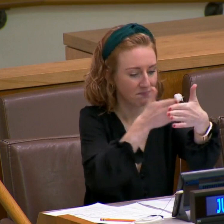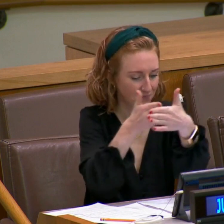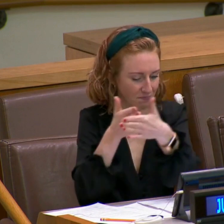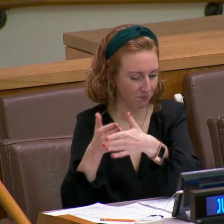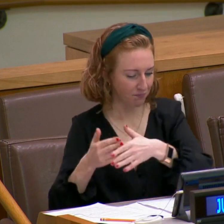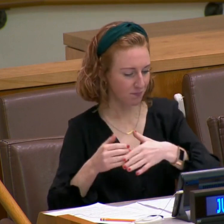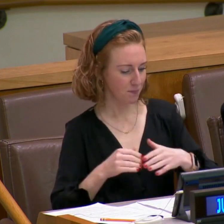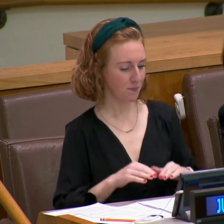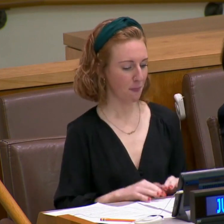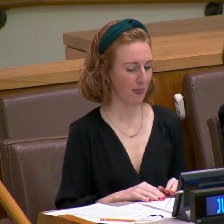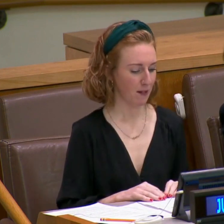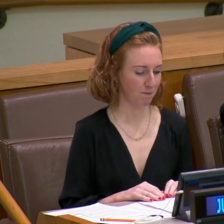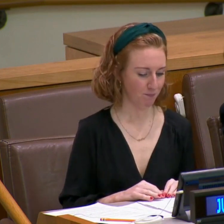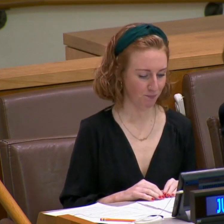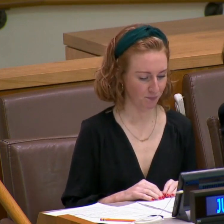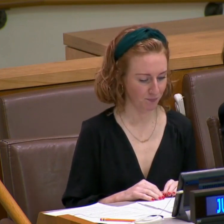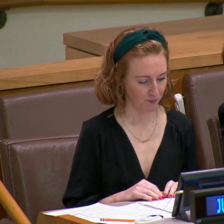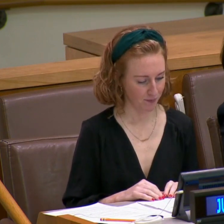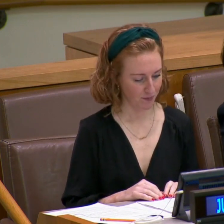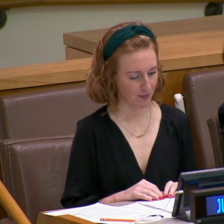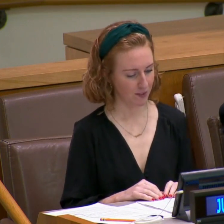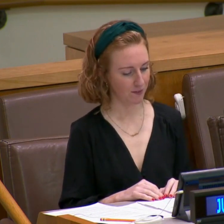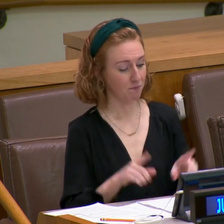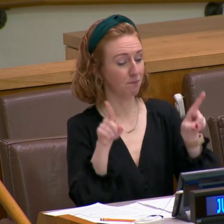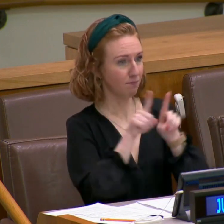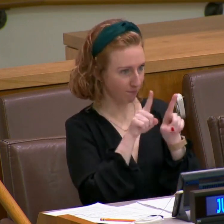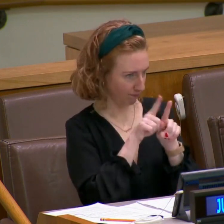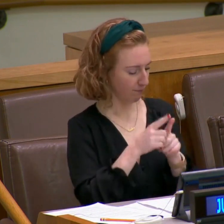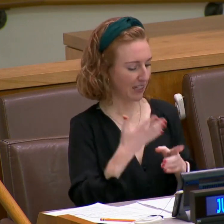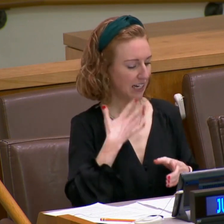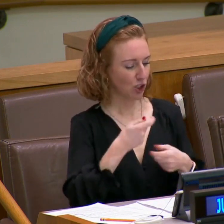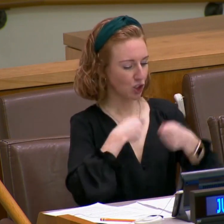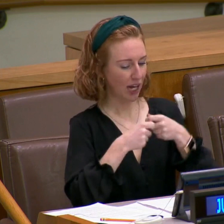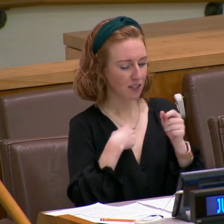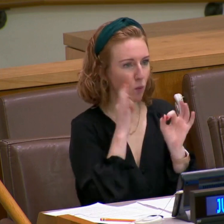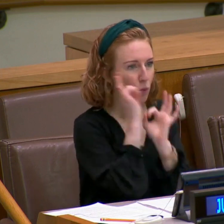obtenido a pesar de las barreras impuestas por la sociedad. En la misma línea,